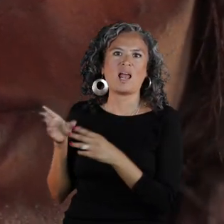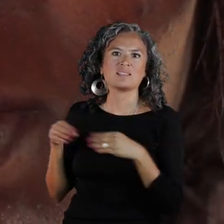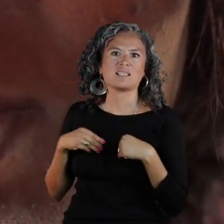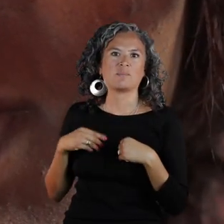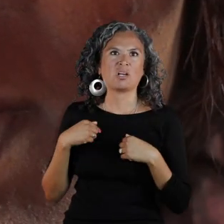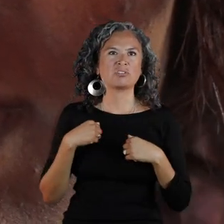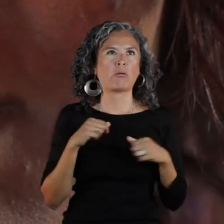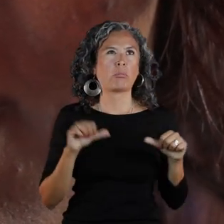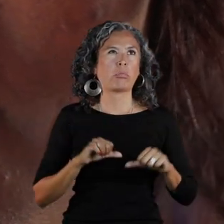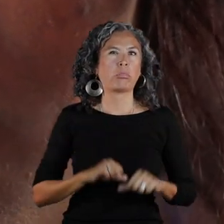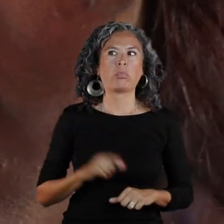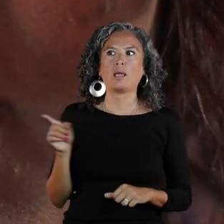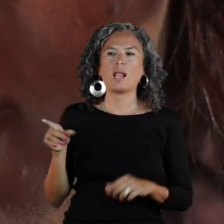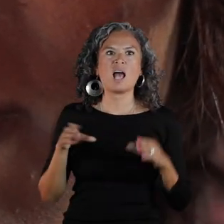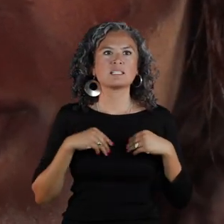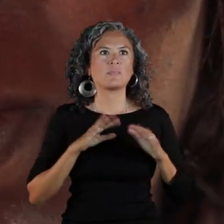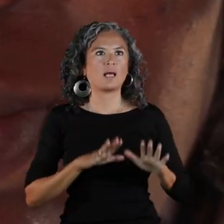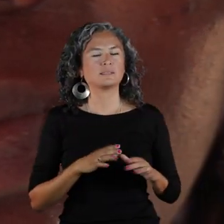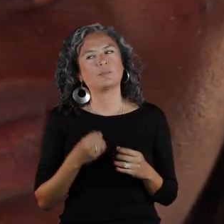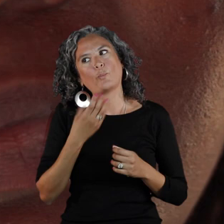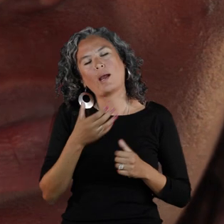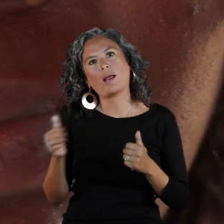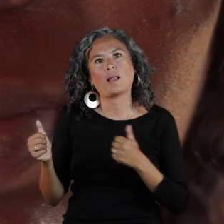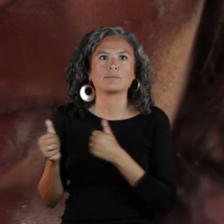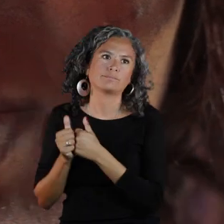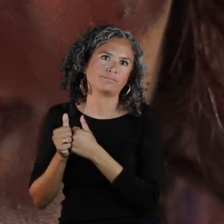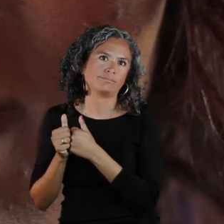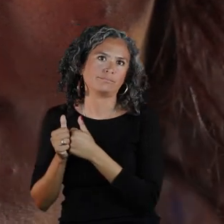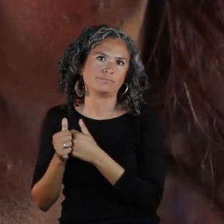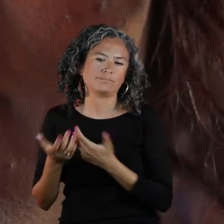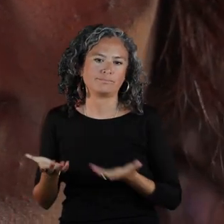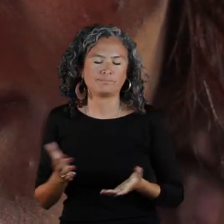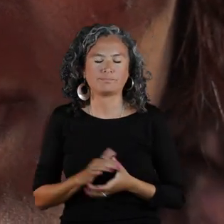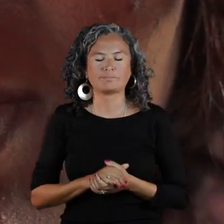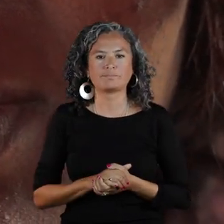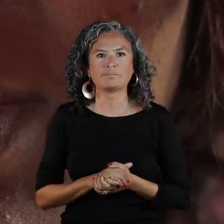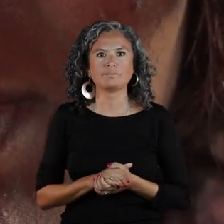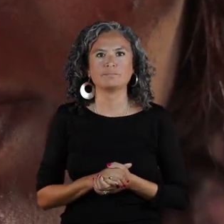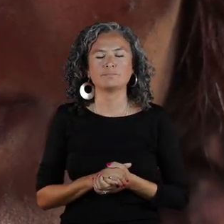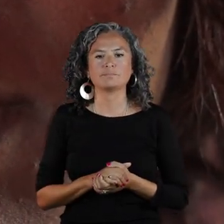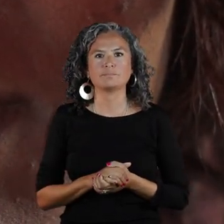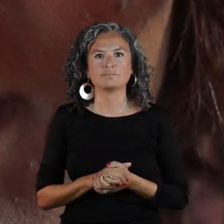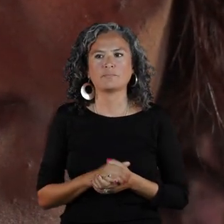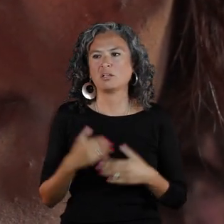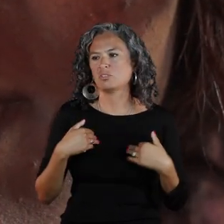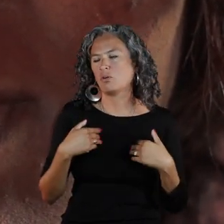como soy, esto que soy” Esto medio imperfecto que soy